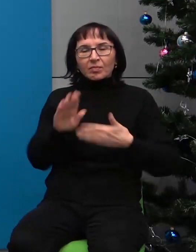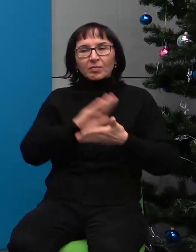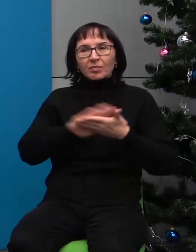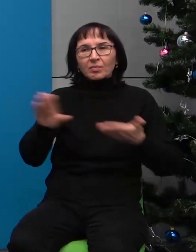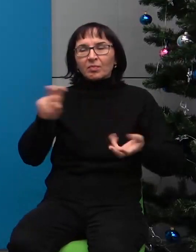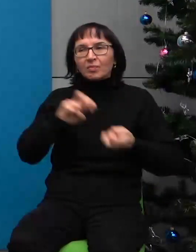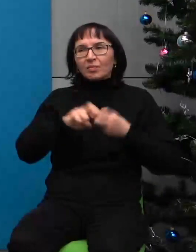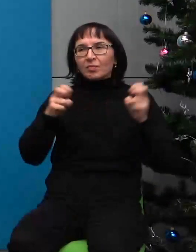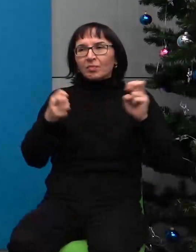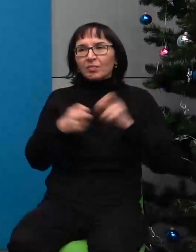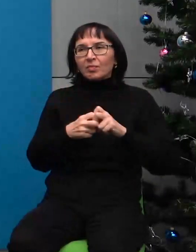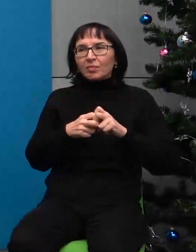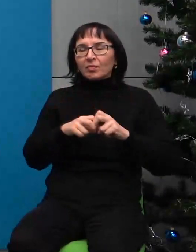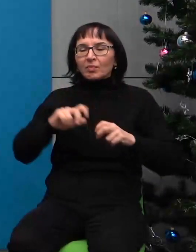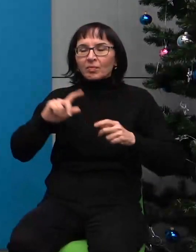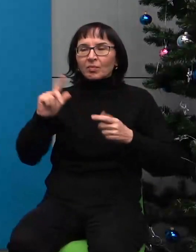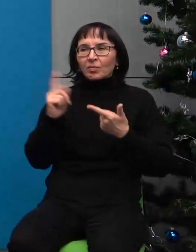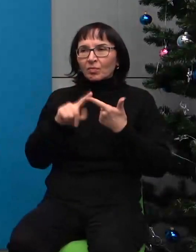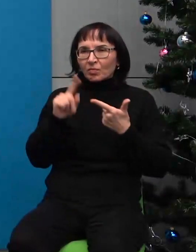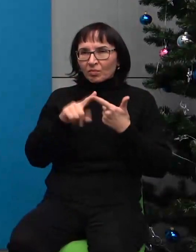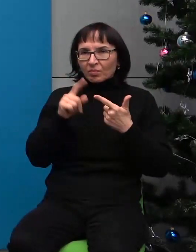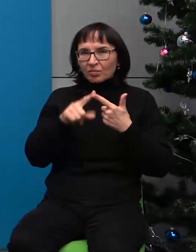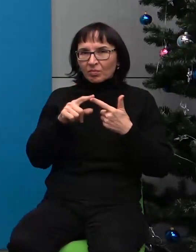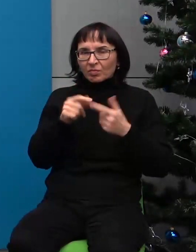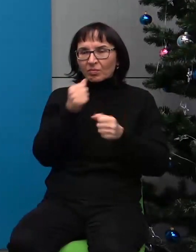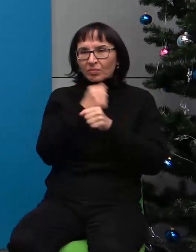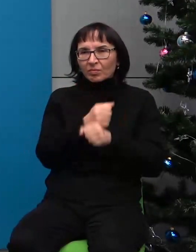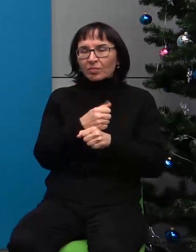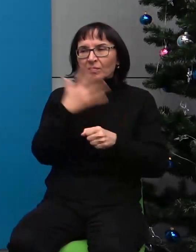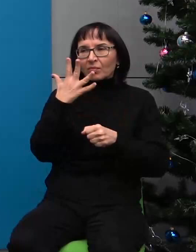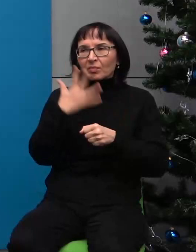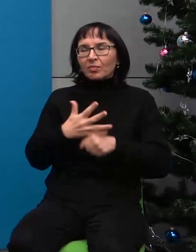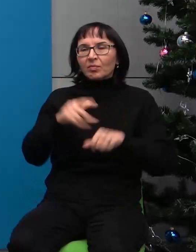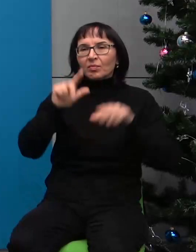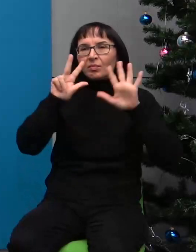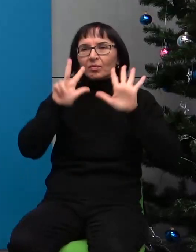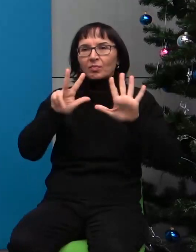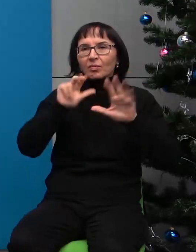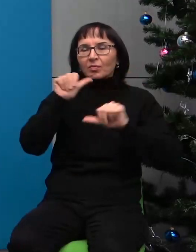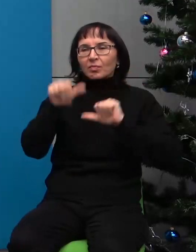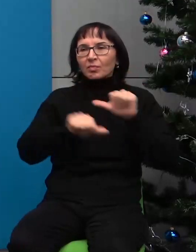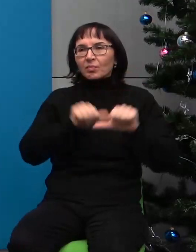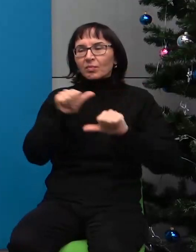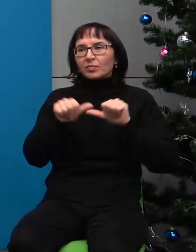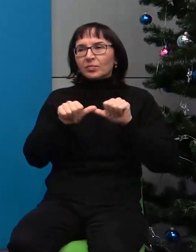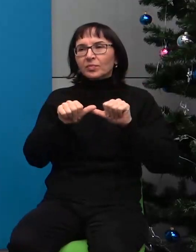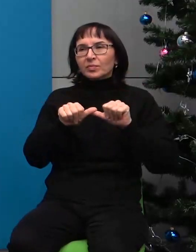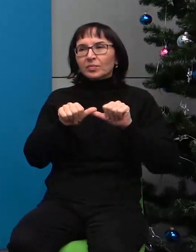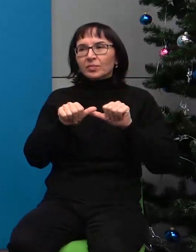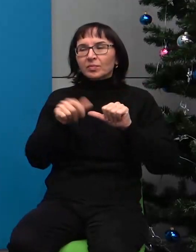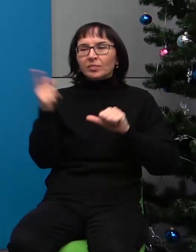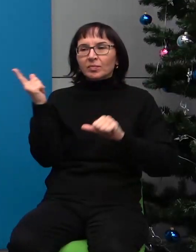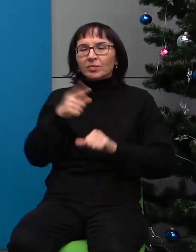Zatrzymano go po raz drugi w roku 1958. I go skazano na dożywocie.